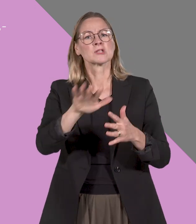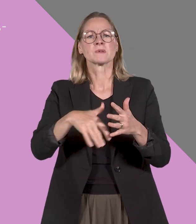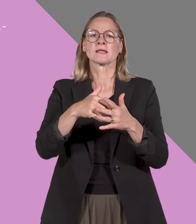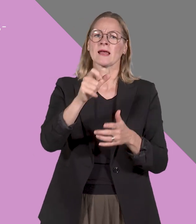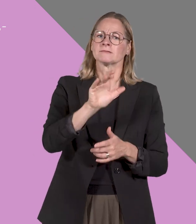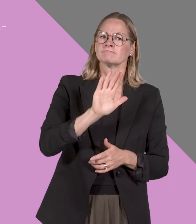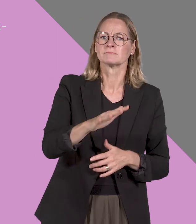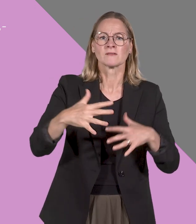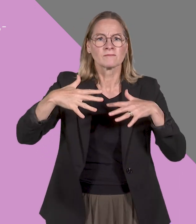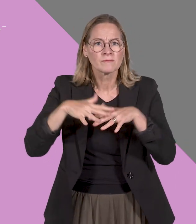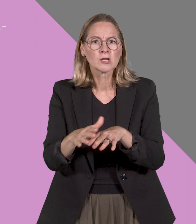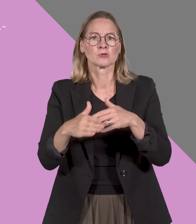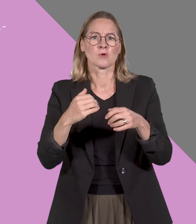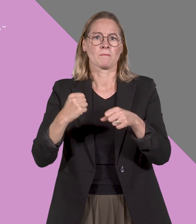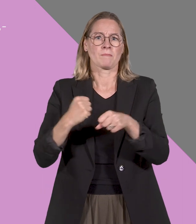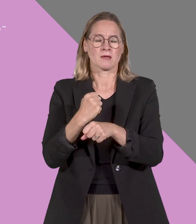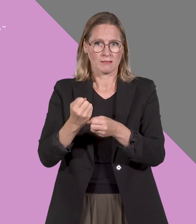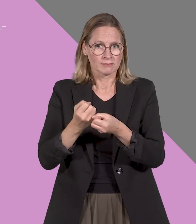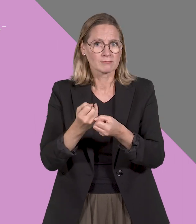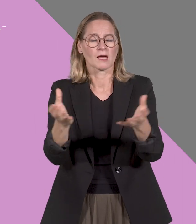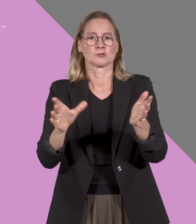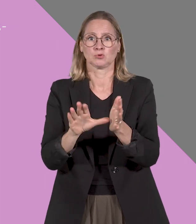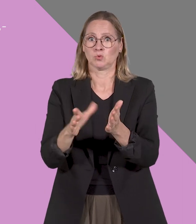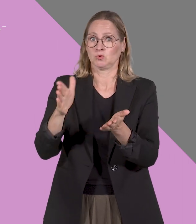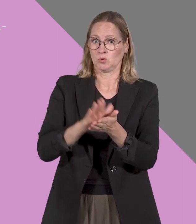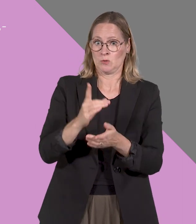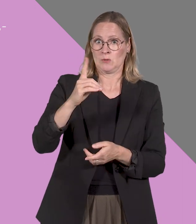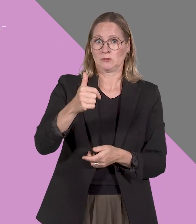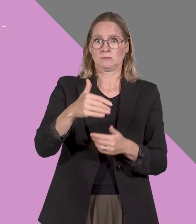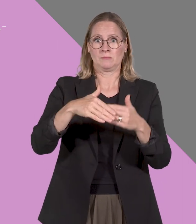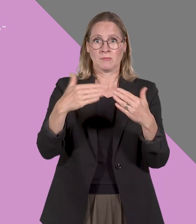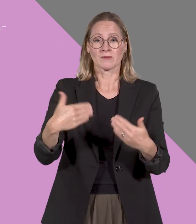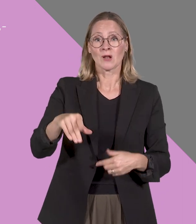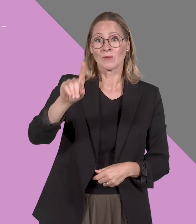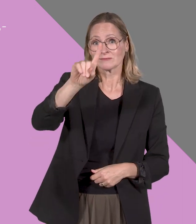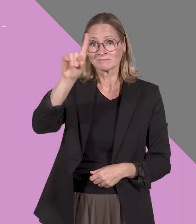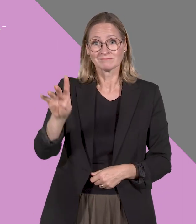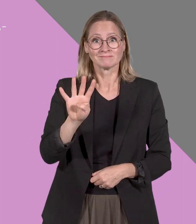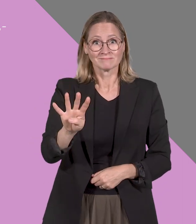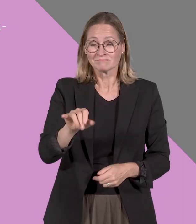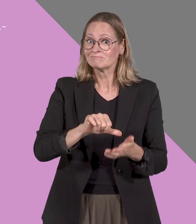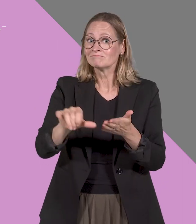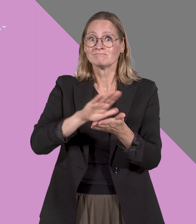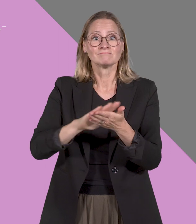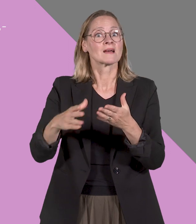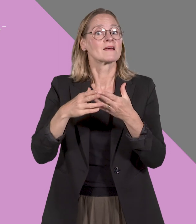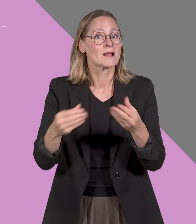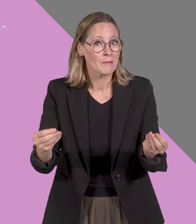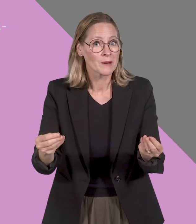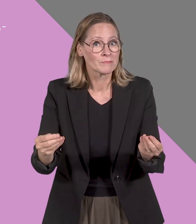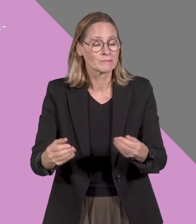maksuttoman viittomakielisen verkkotyöpajan 19.9. klo 13−16!